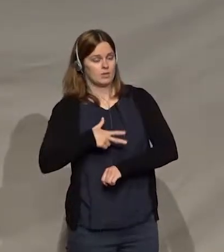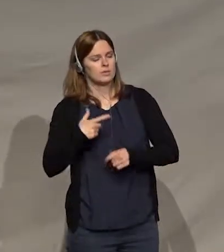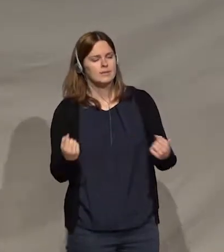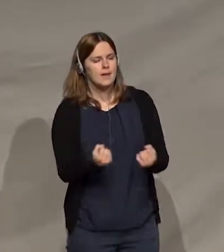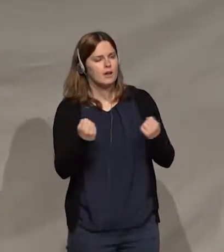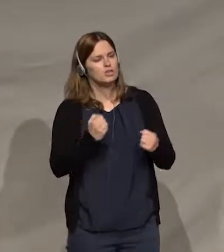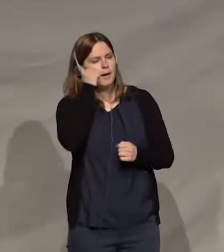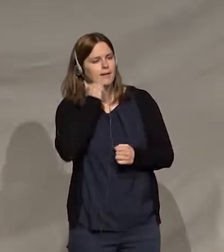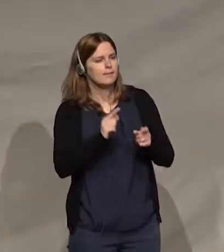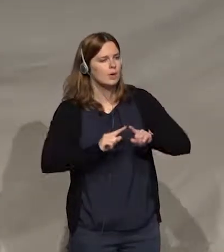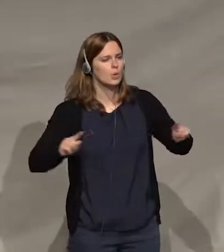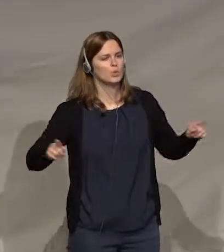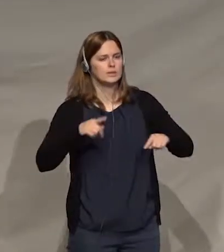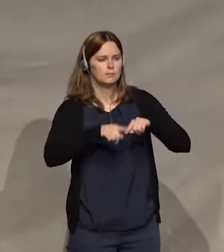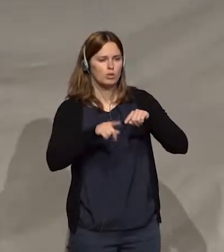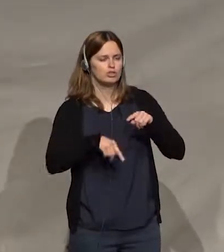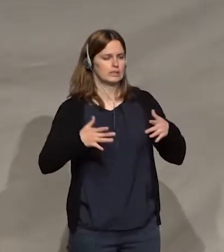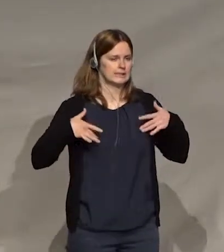A v tomhle nám RoboBraille během let velmi pomohl.